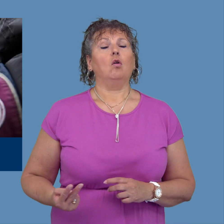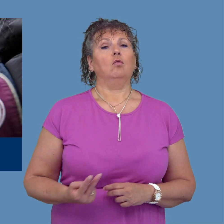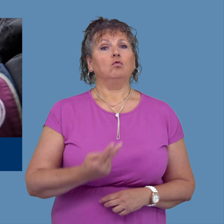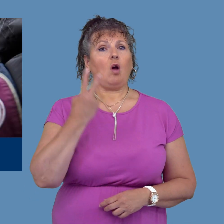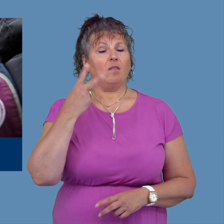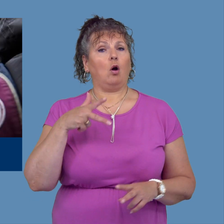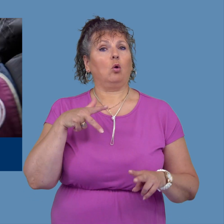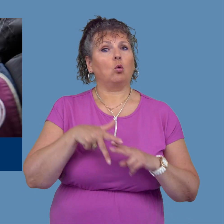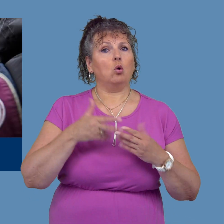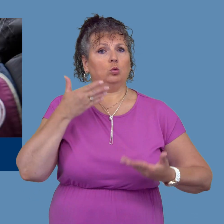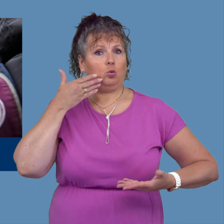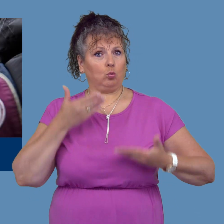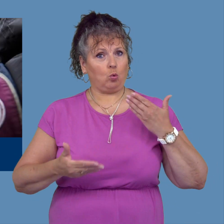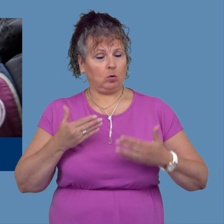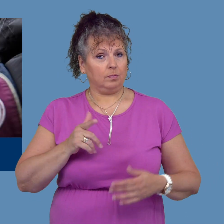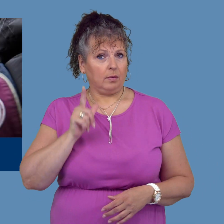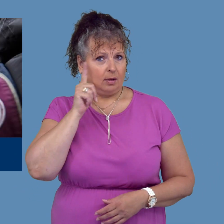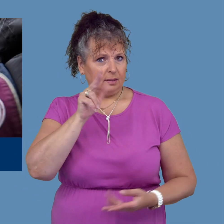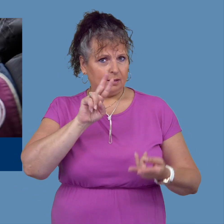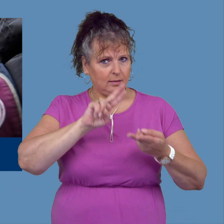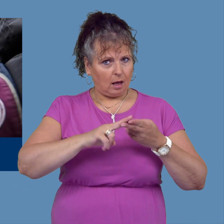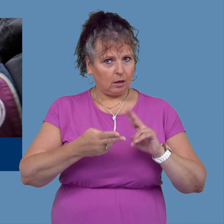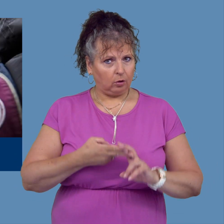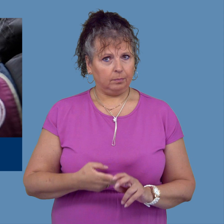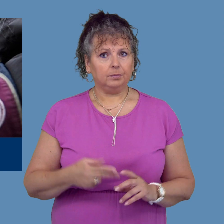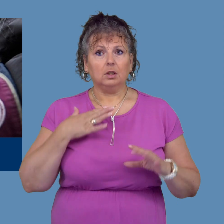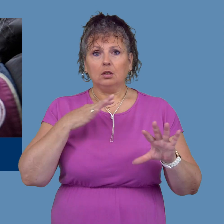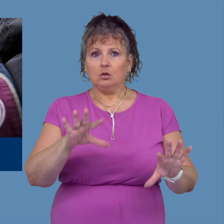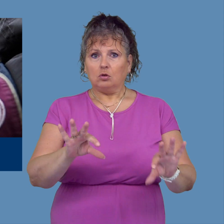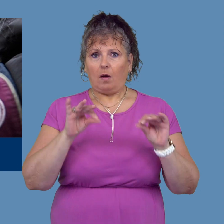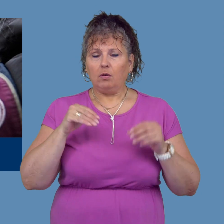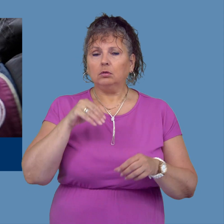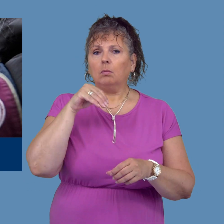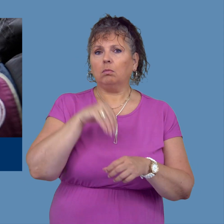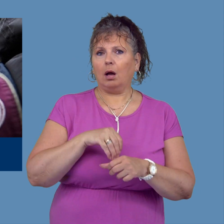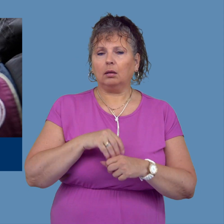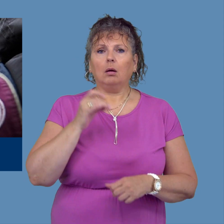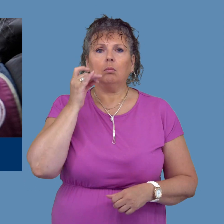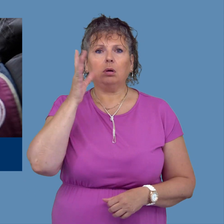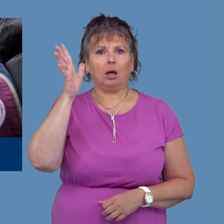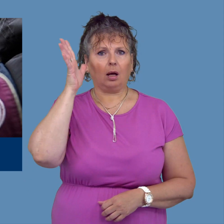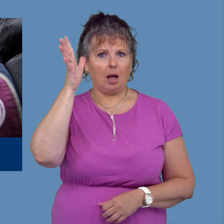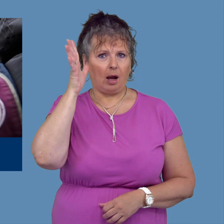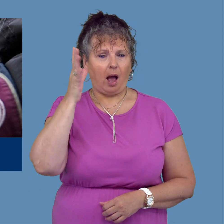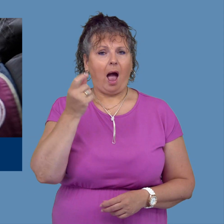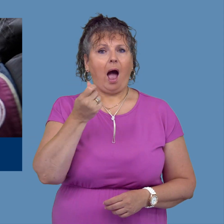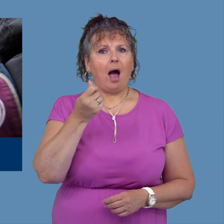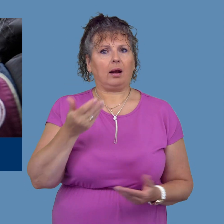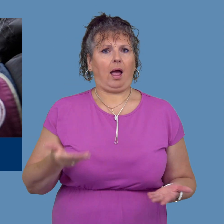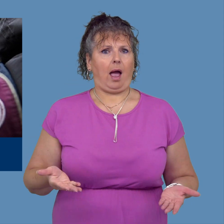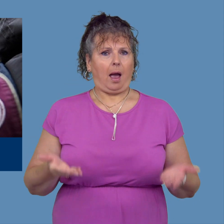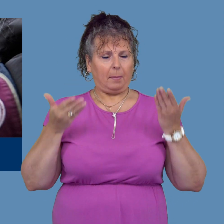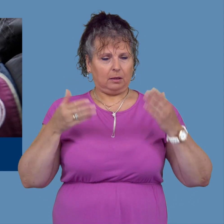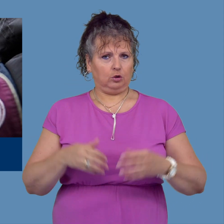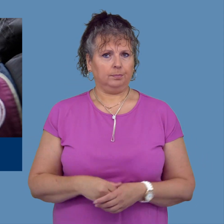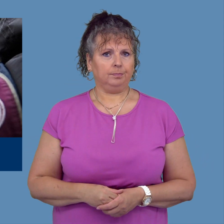Szerdán szavazhat a Fővárosi Közgyűlés arról, hogy emelik-e a BKK egyes jegyárait.